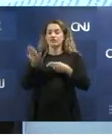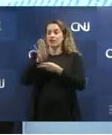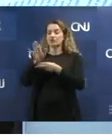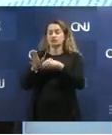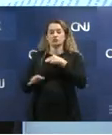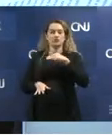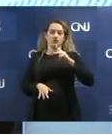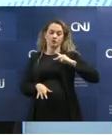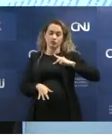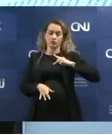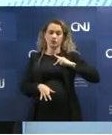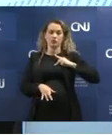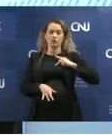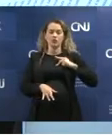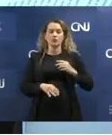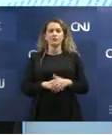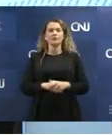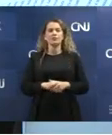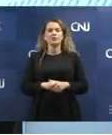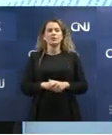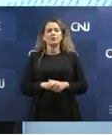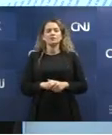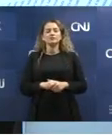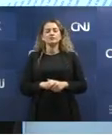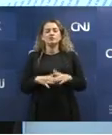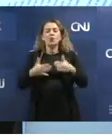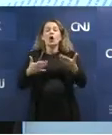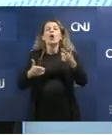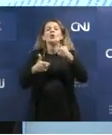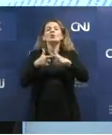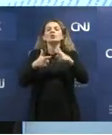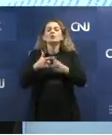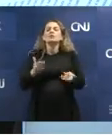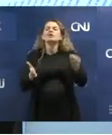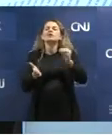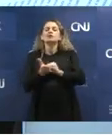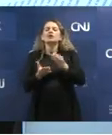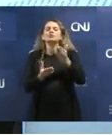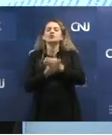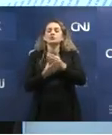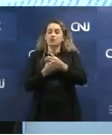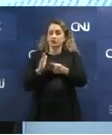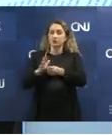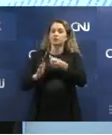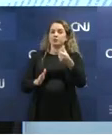Qual é o problema? Primeiro, lá na origem,